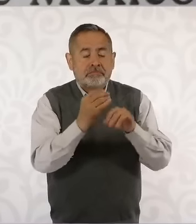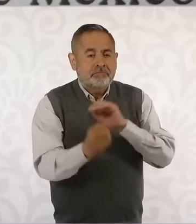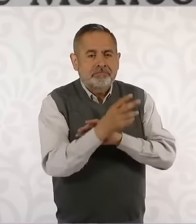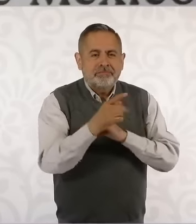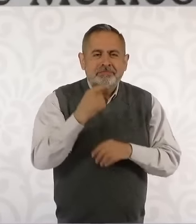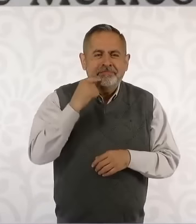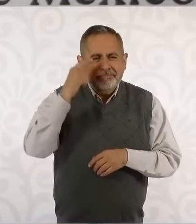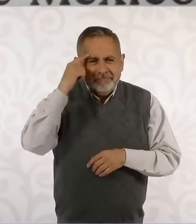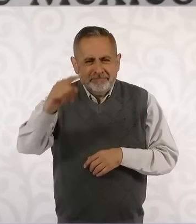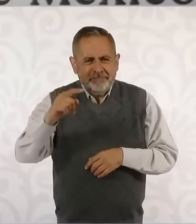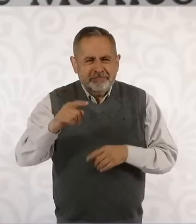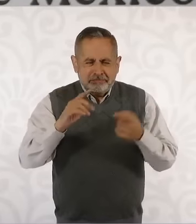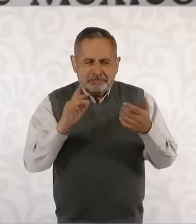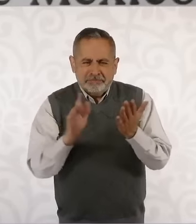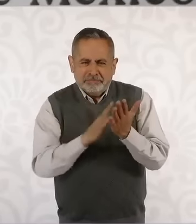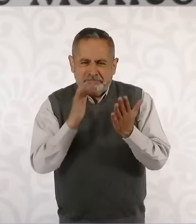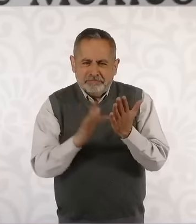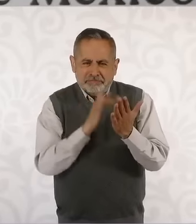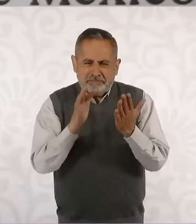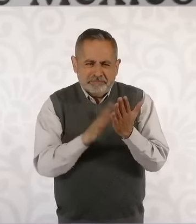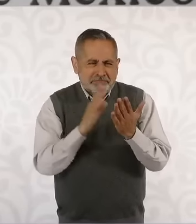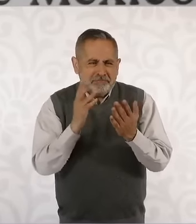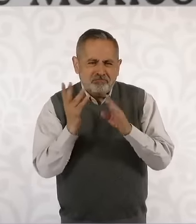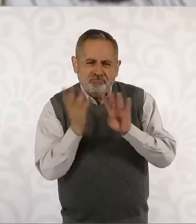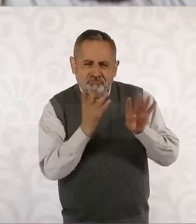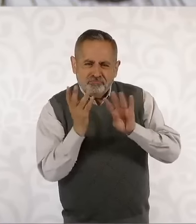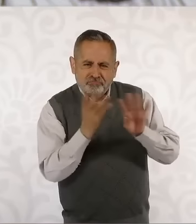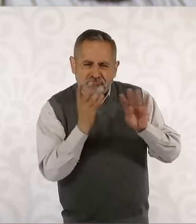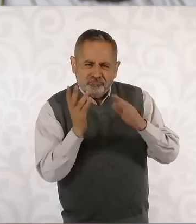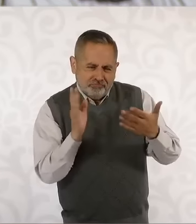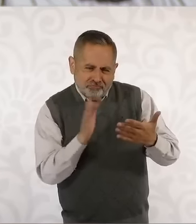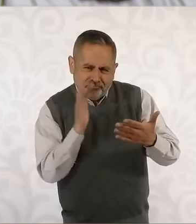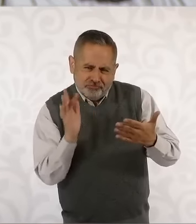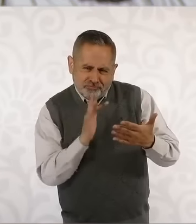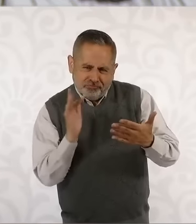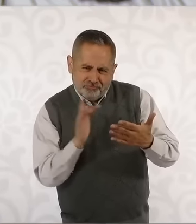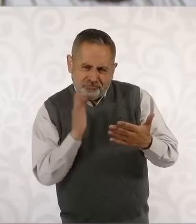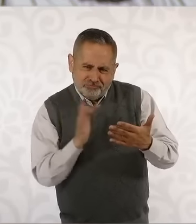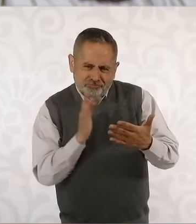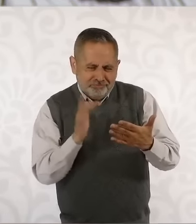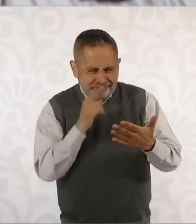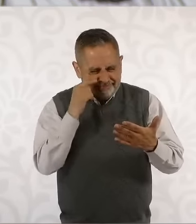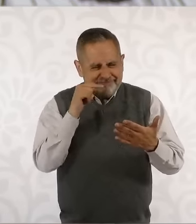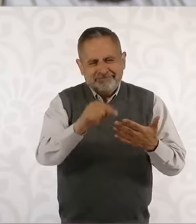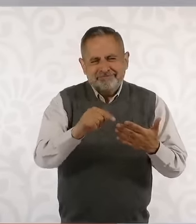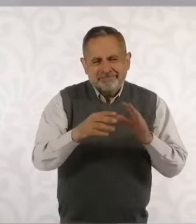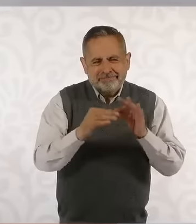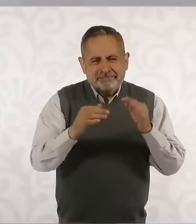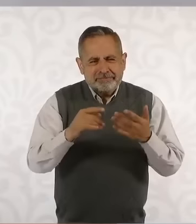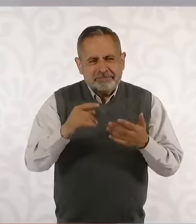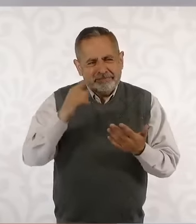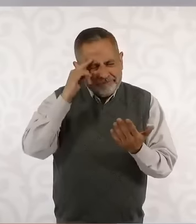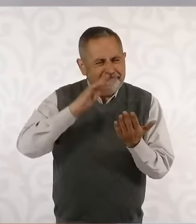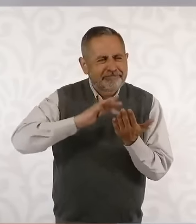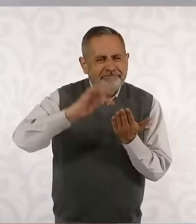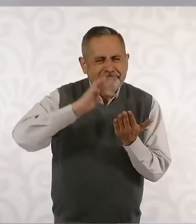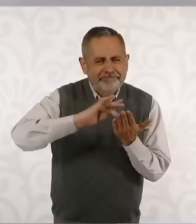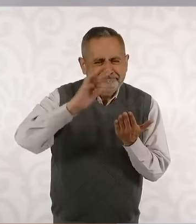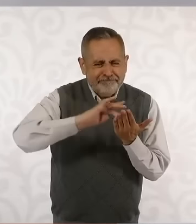llaman el scroll, ¿no? Que es esta forma de que vas pasando muy rápido el las imágenes. Si antes